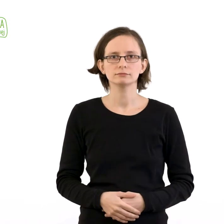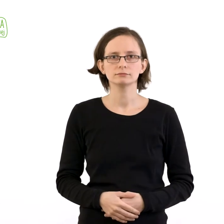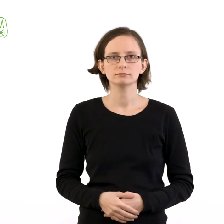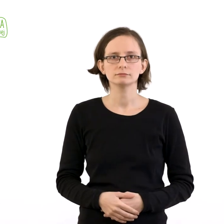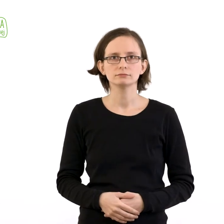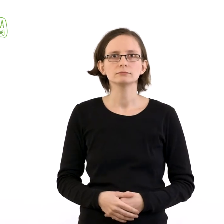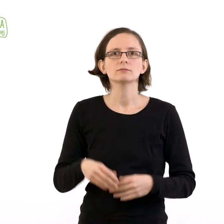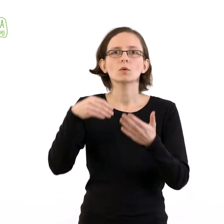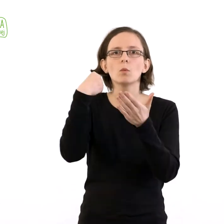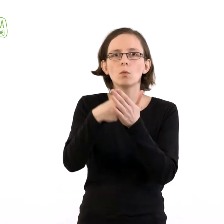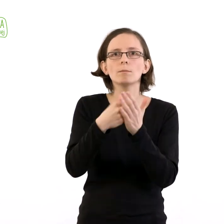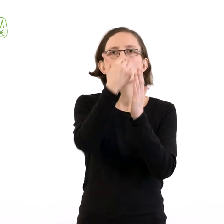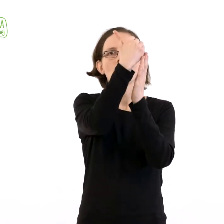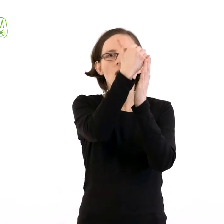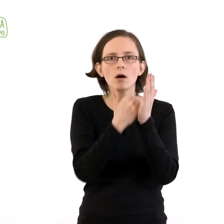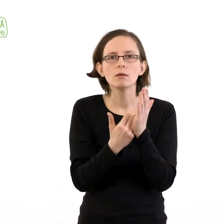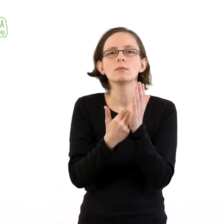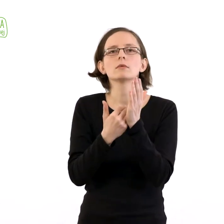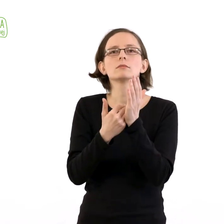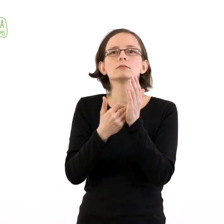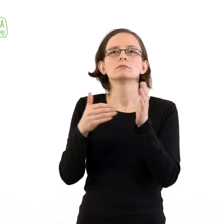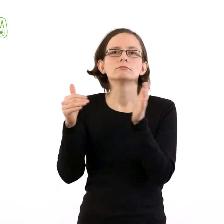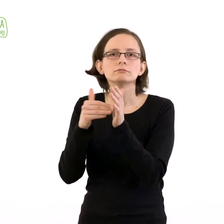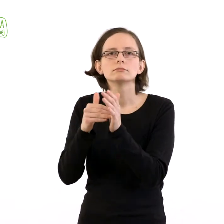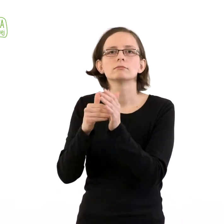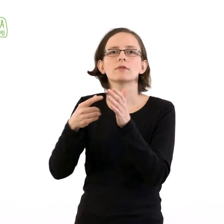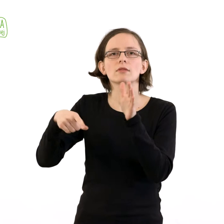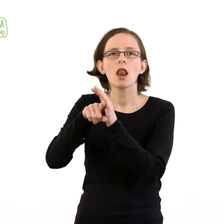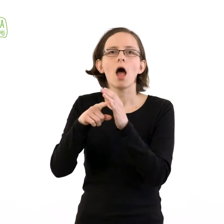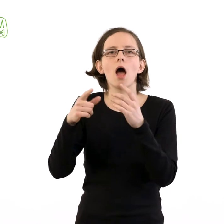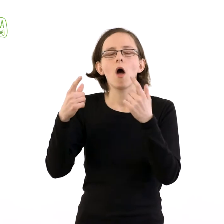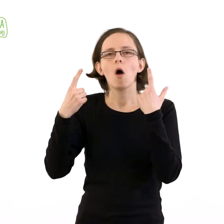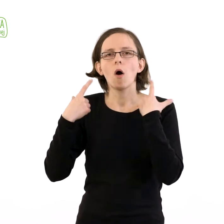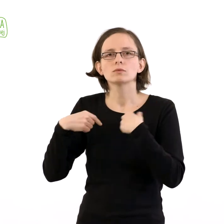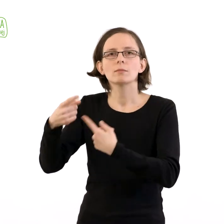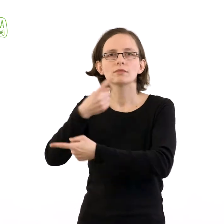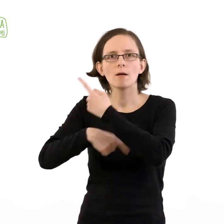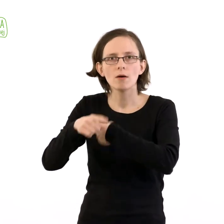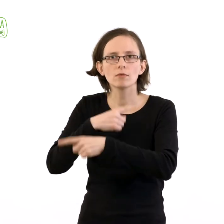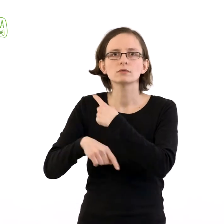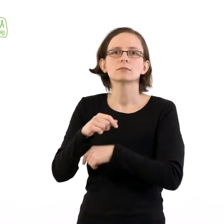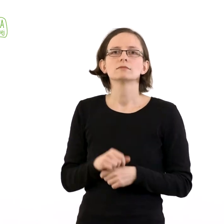zakupu i autoryzacji oprogramowania na użytek pracowników niepełnosprawnych